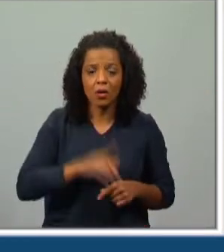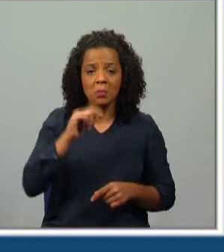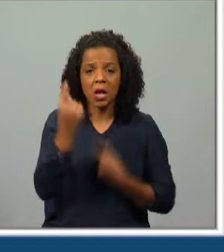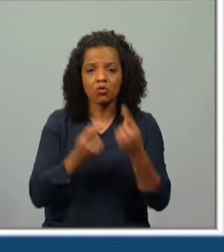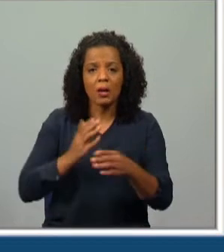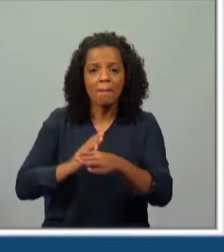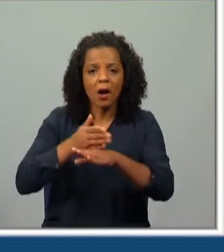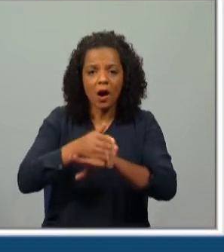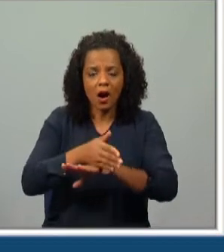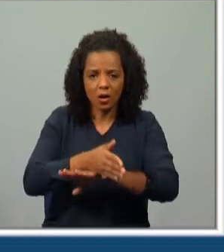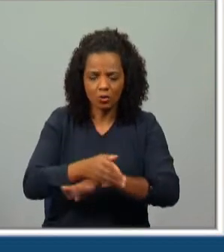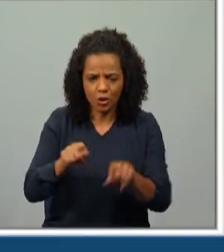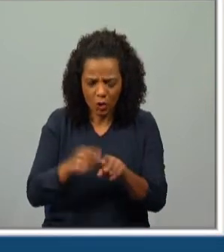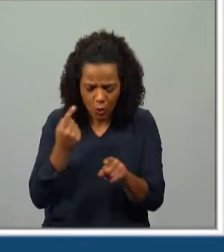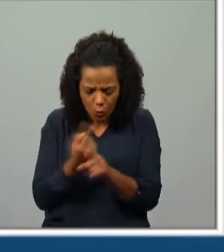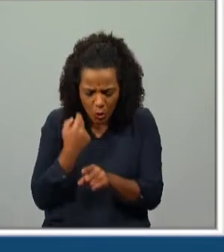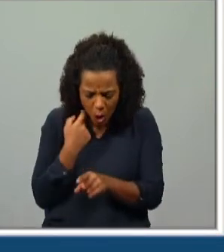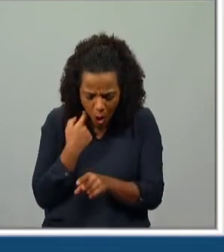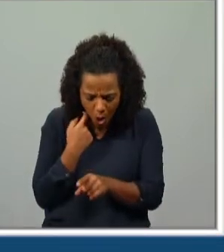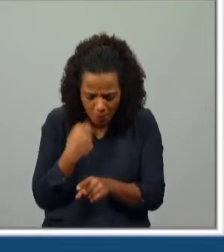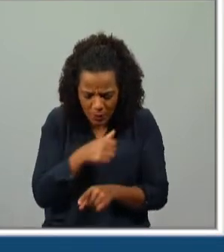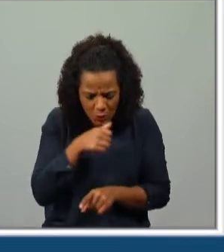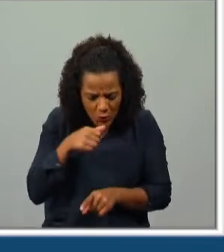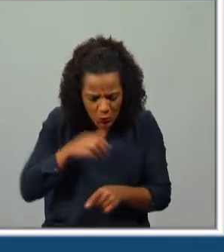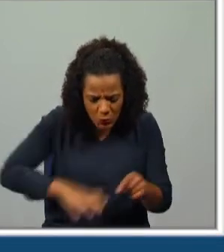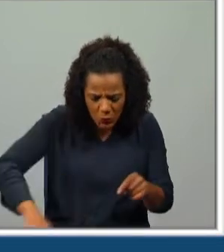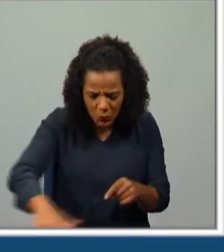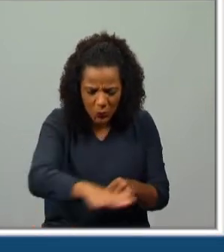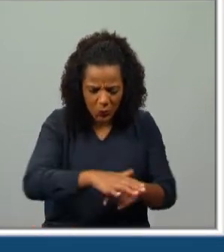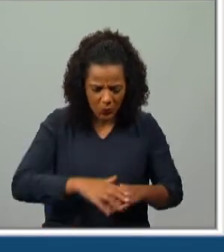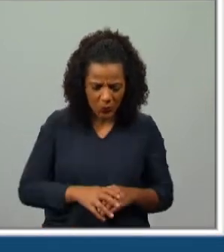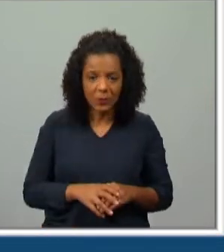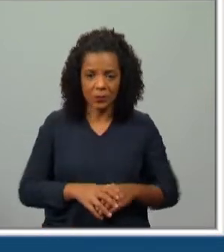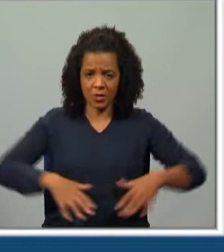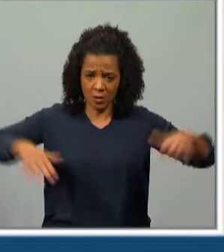movendo-se como diminutos objetos sobre um pé azul o movimento das asas foi se 像微小的物體一樣移動一隻藍色的腳 翅膀的運動消失了